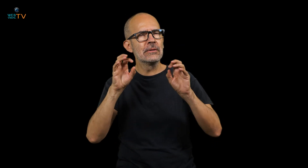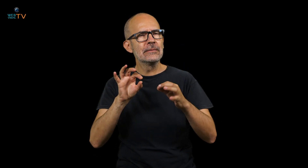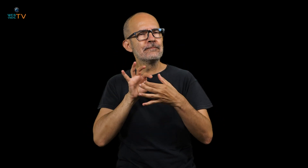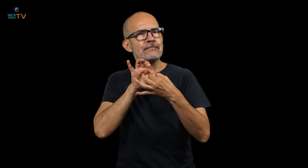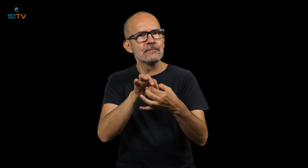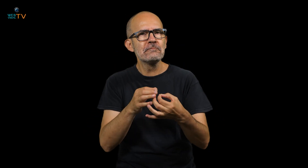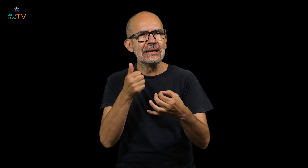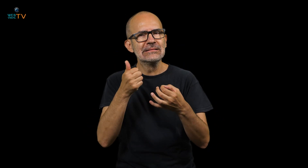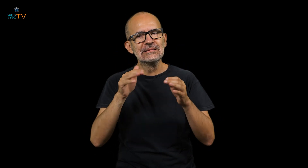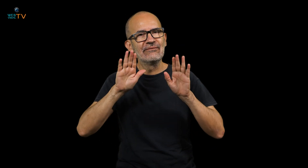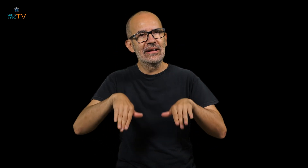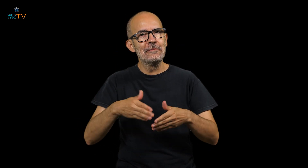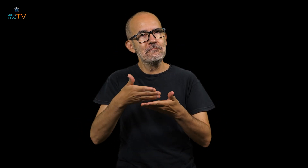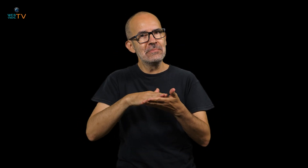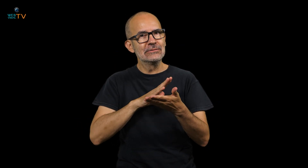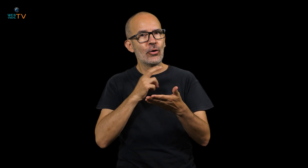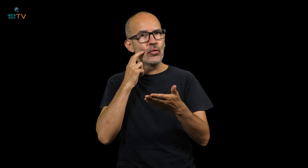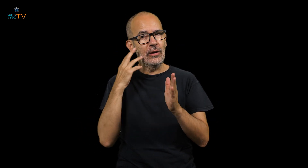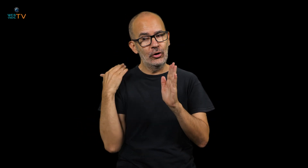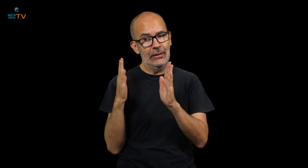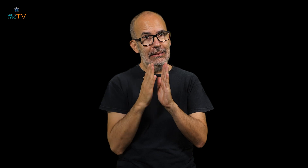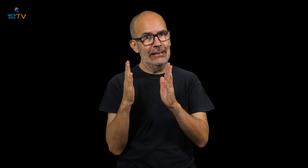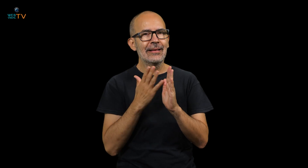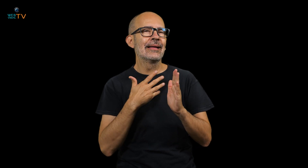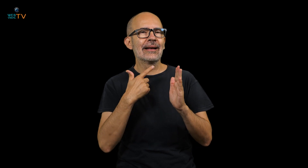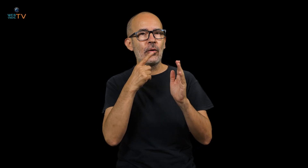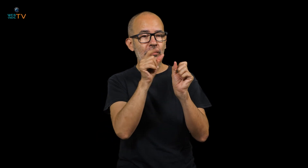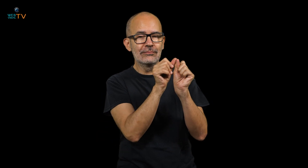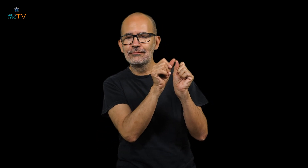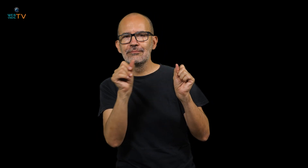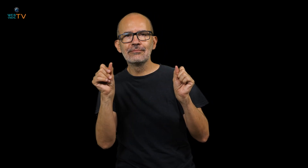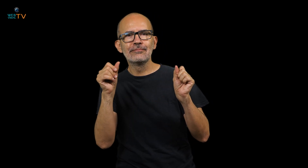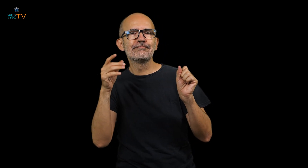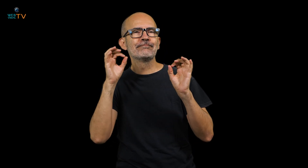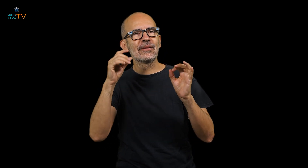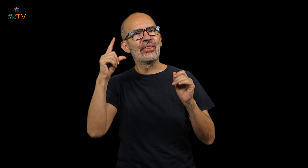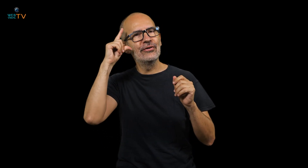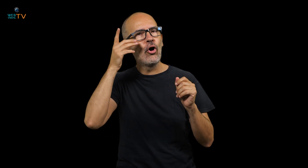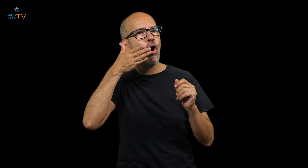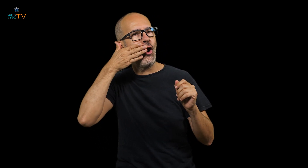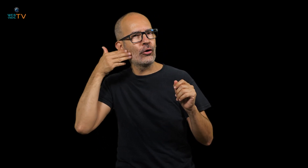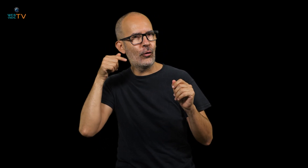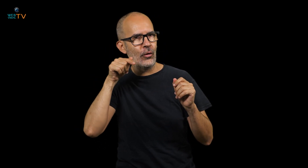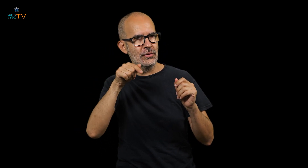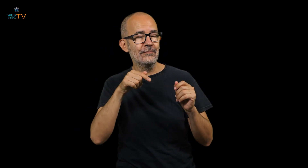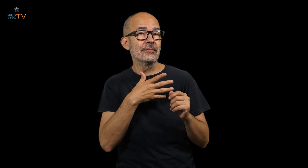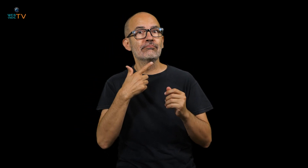Hoy os hablaremos de algo que se celebra la última semana del mes de junio, el día del Orgullo.